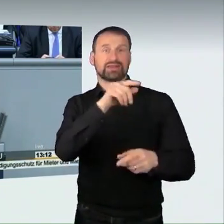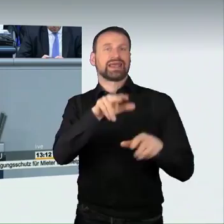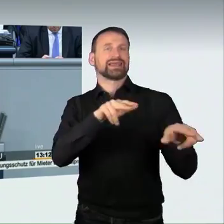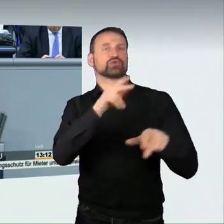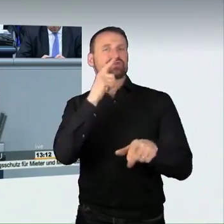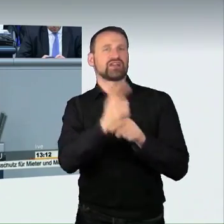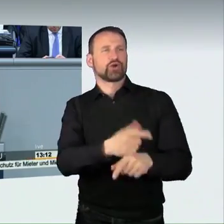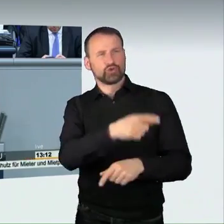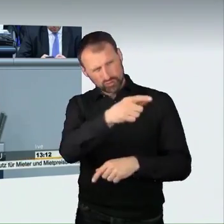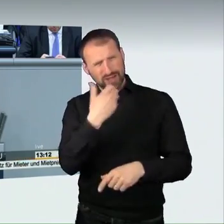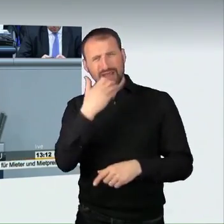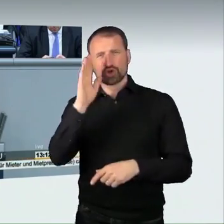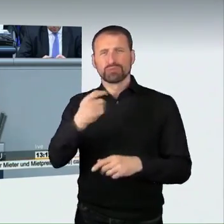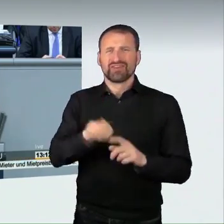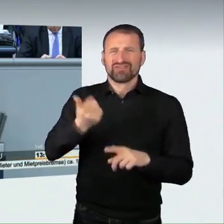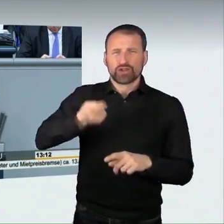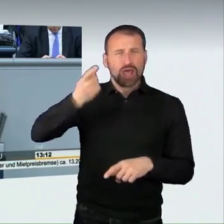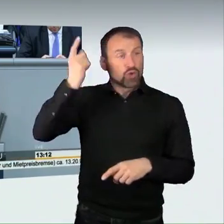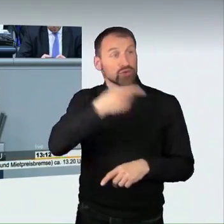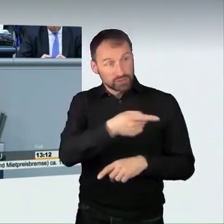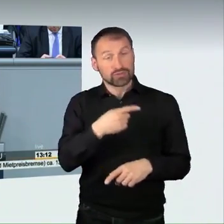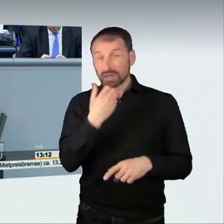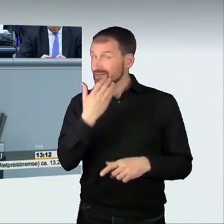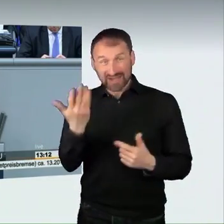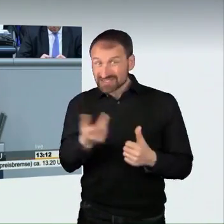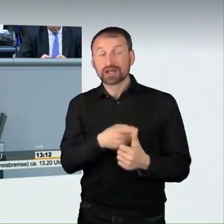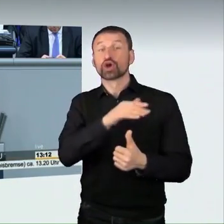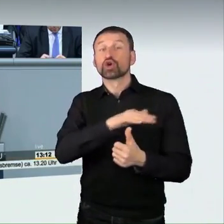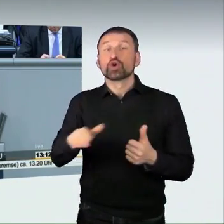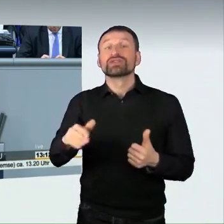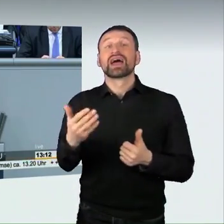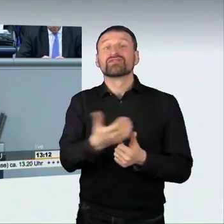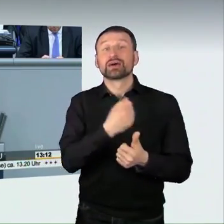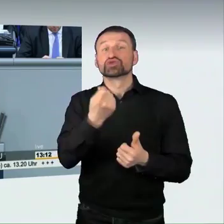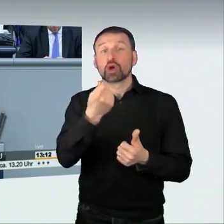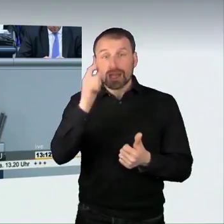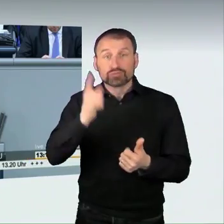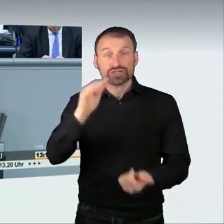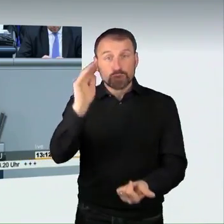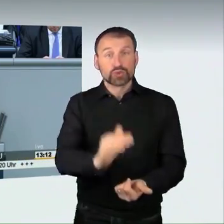dann reden Sie doch auch darüber, dass an dieser Stelle die Grunderwerbsteuer gesenkt werden muss. Das würde den Wohnungsbaumarkt